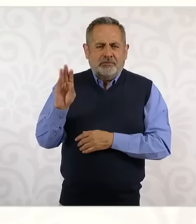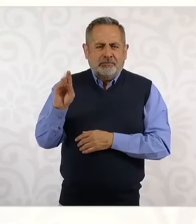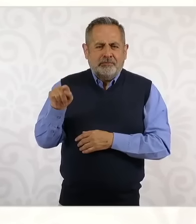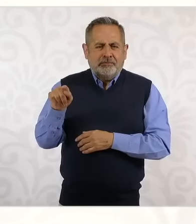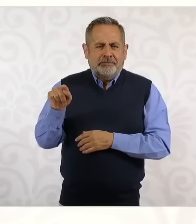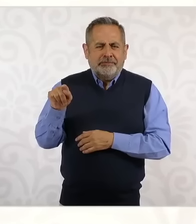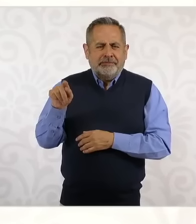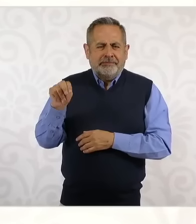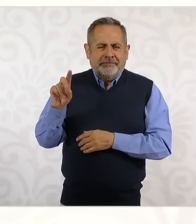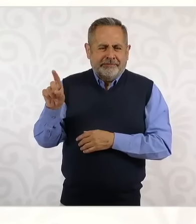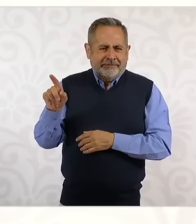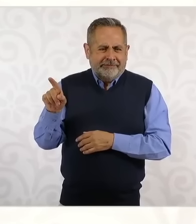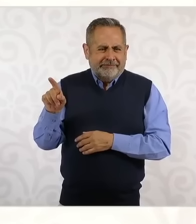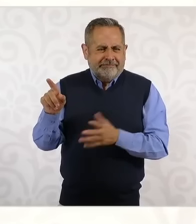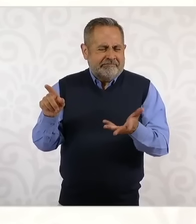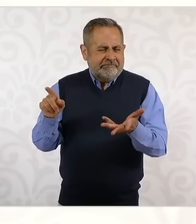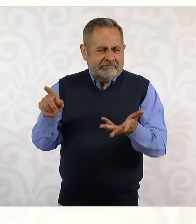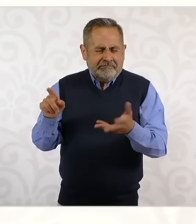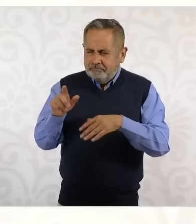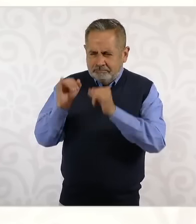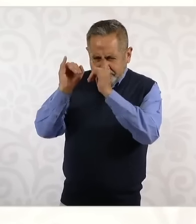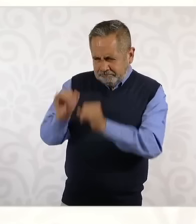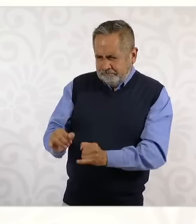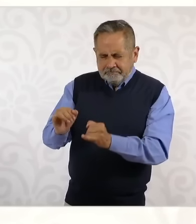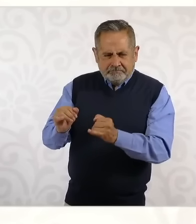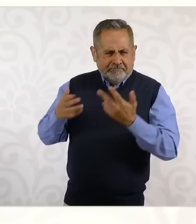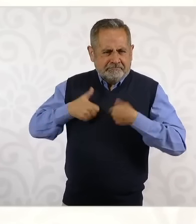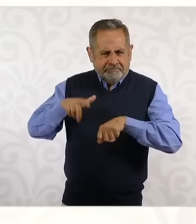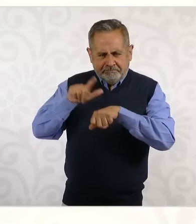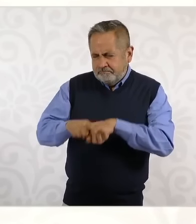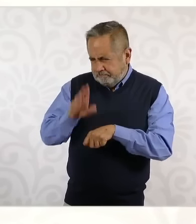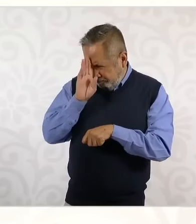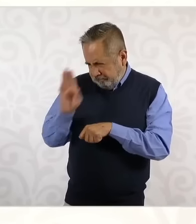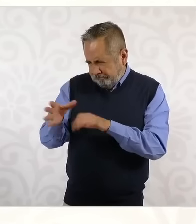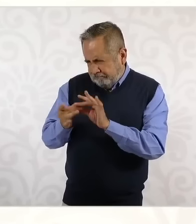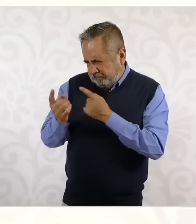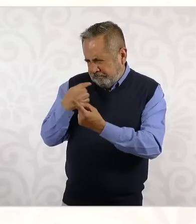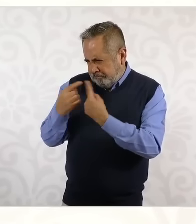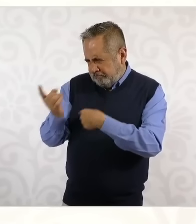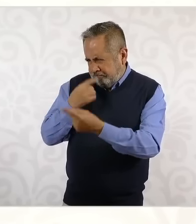Si quieren una atención individualizada o a los teléfonos que están en la pantalla,